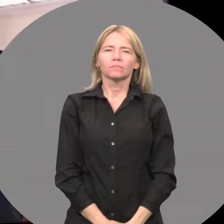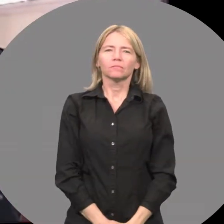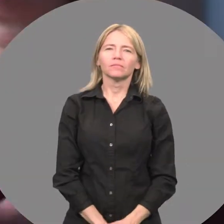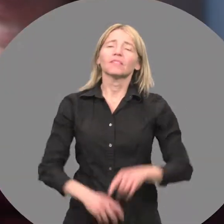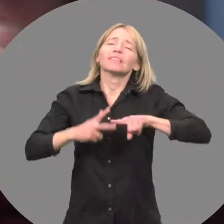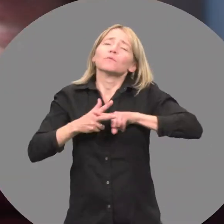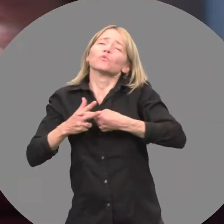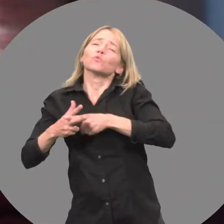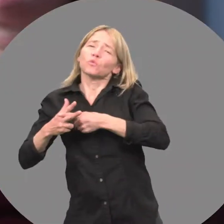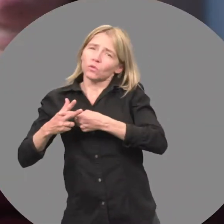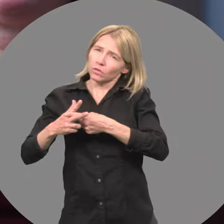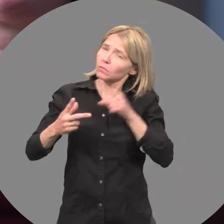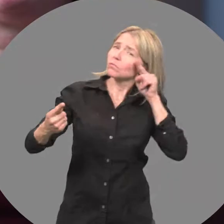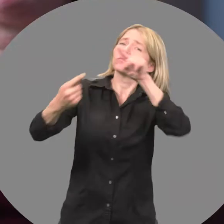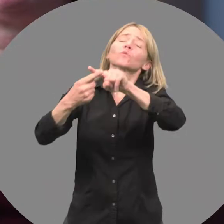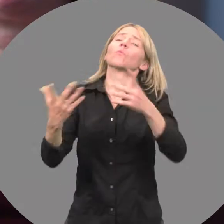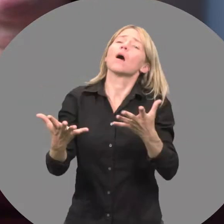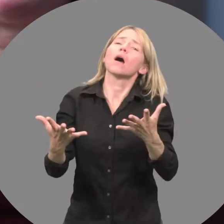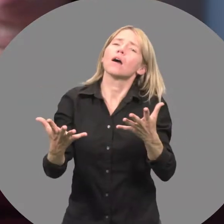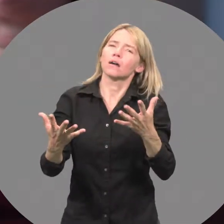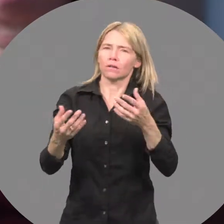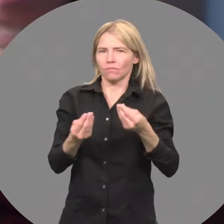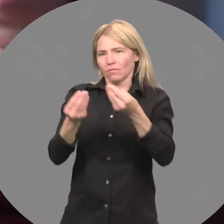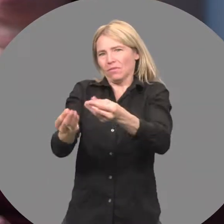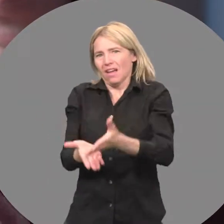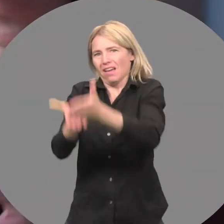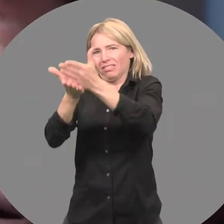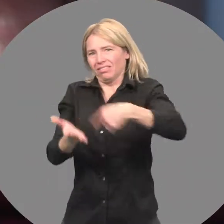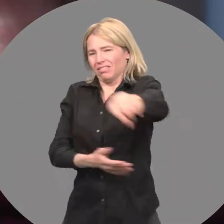Au début, l'objectif était de fournir des ressources aux membres du STTP